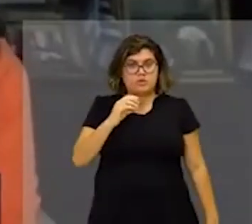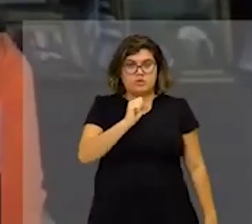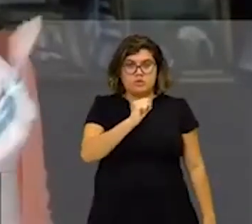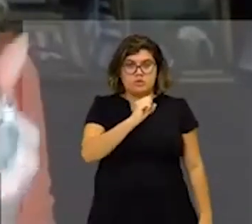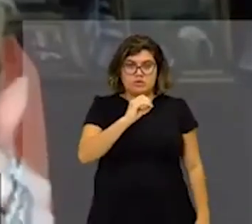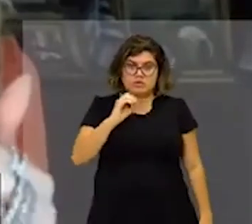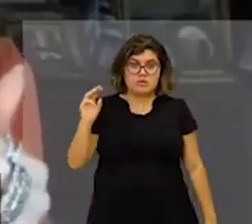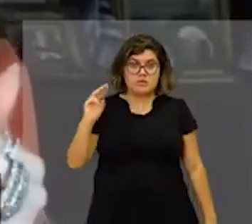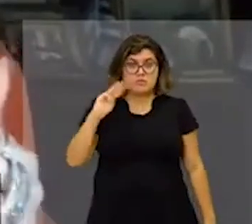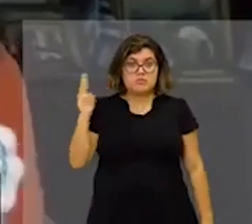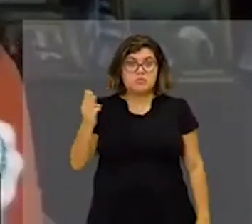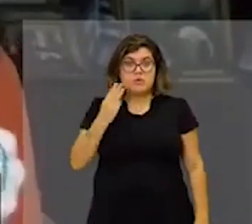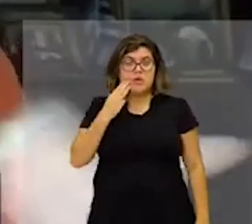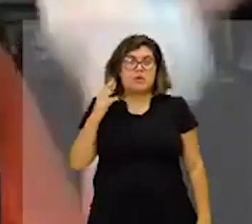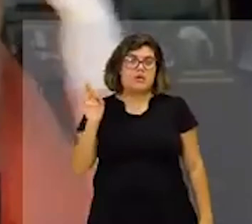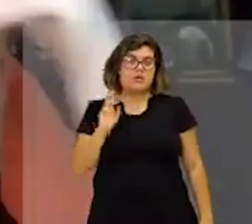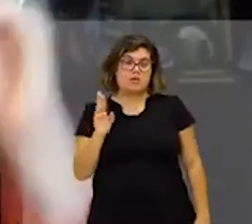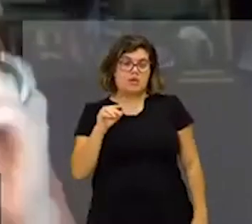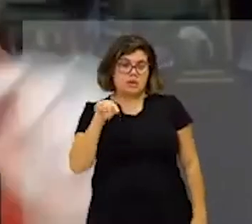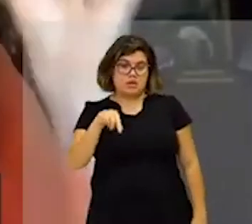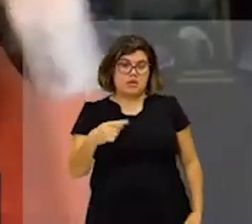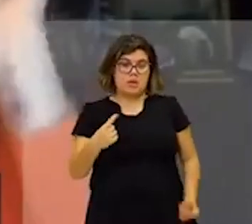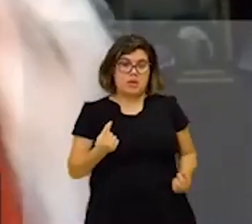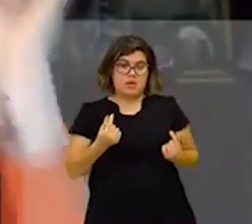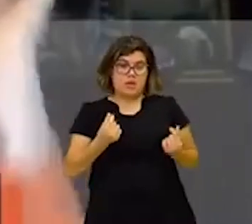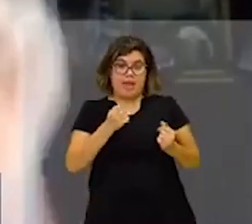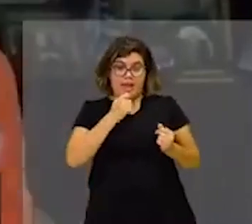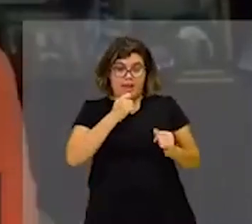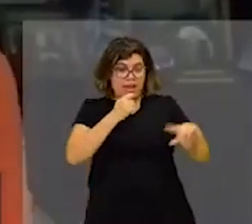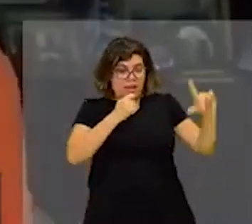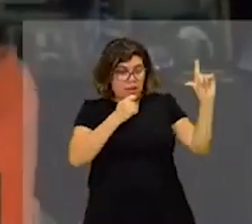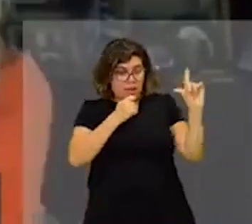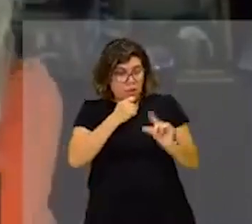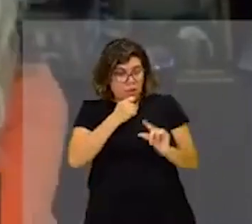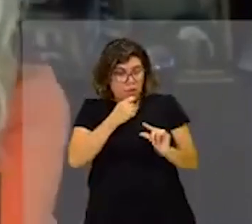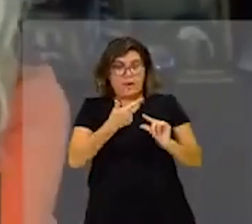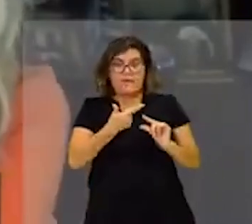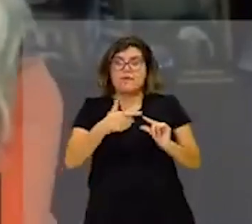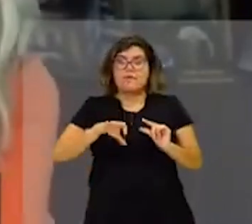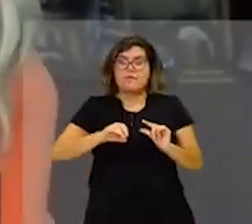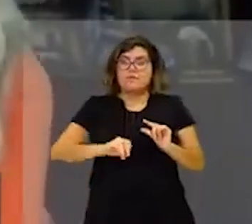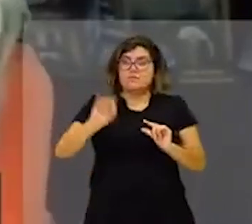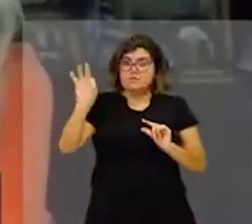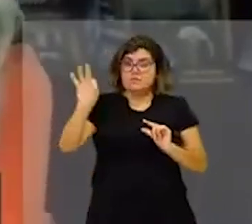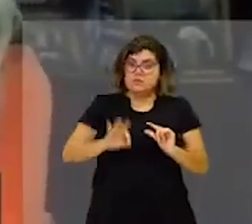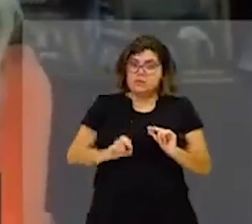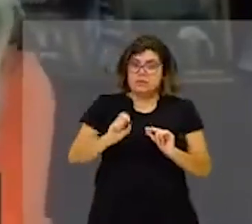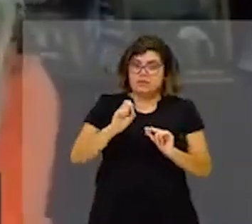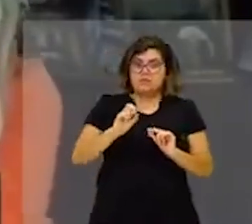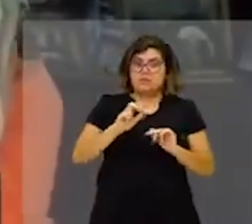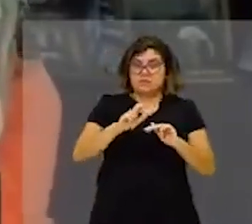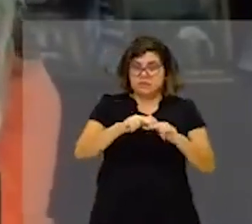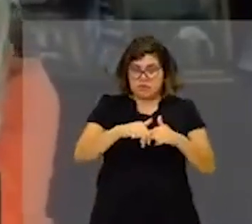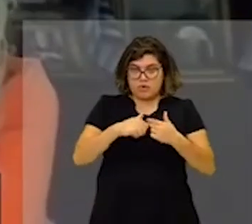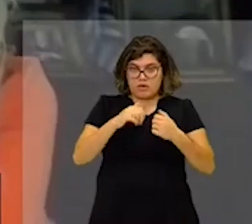reais e esse valor ainda foi reduzido Vinte por cento se nós por conta da pandemia se nós